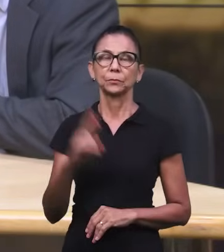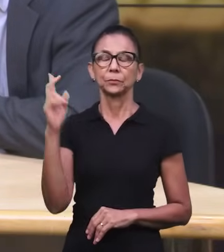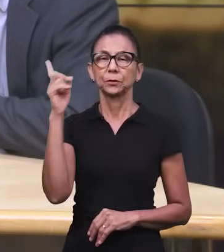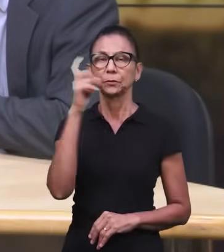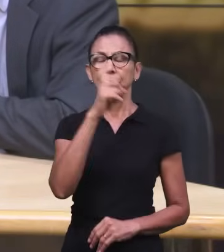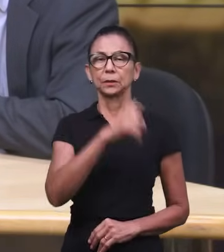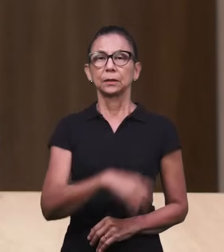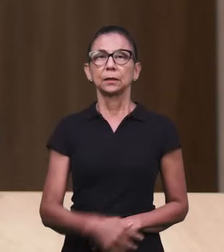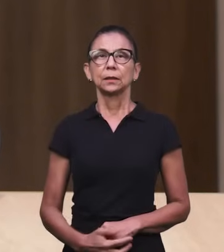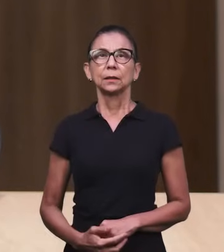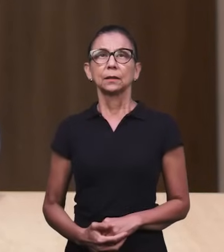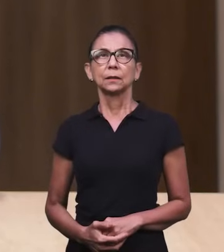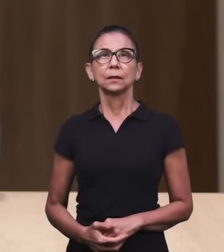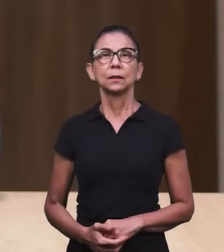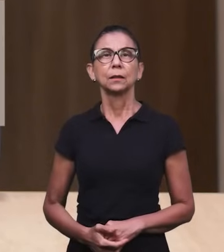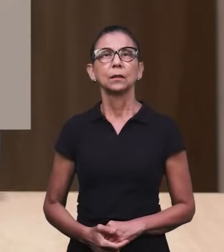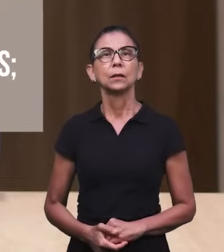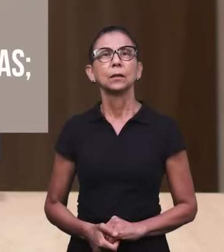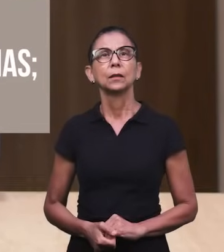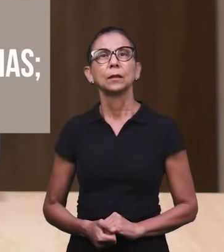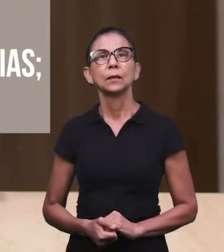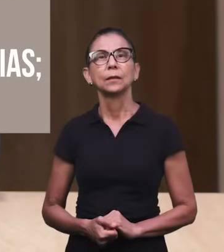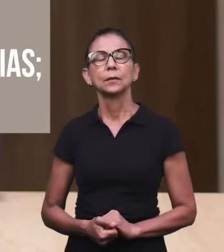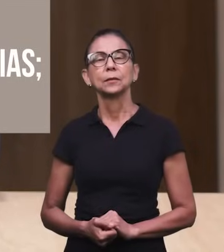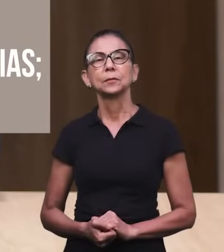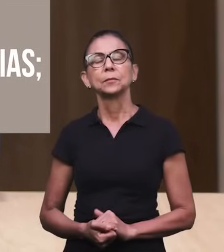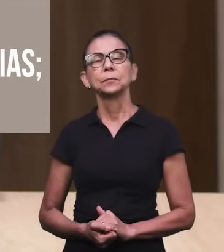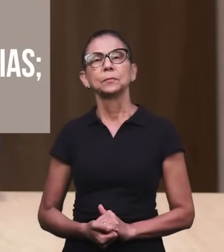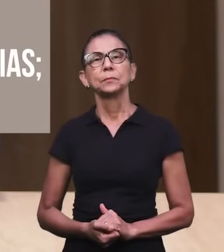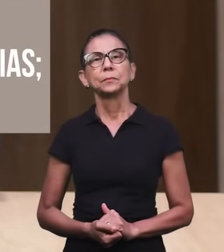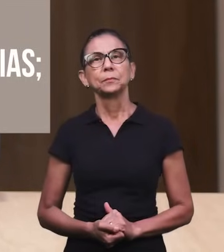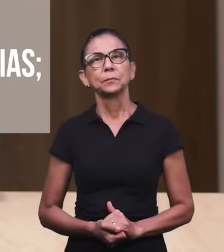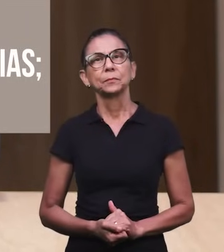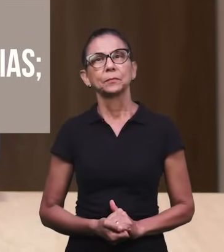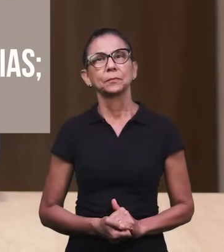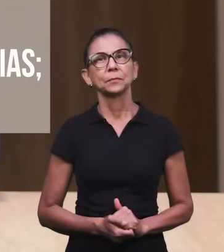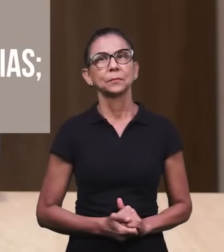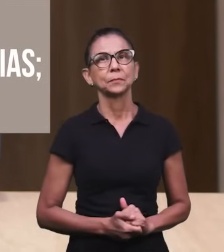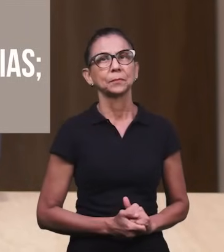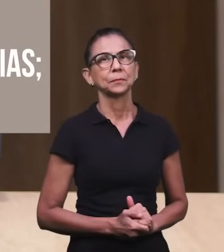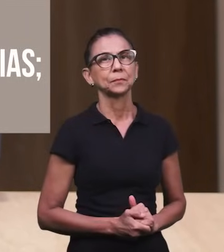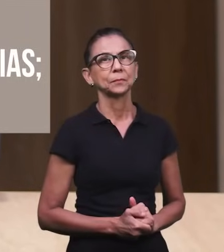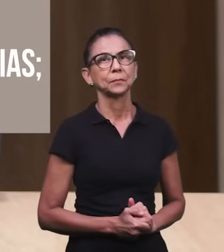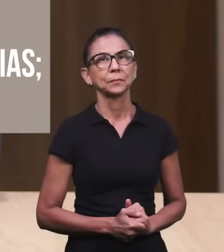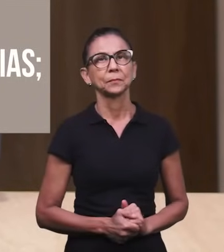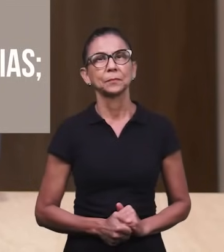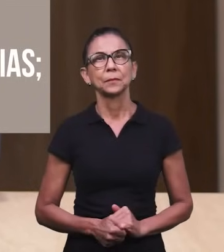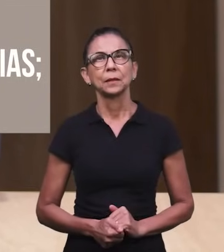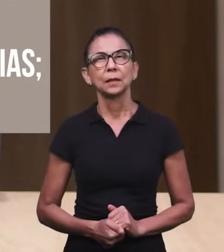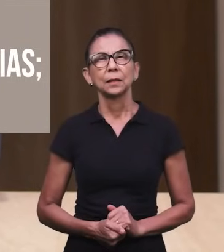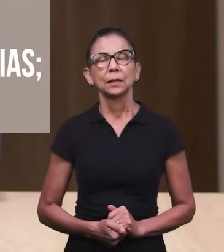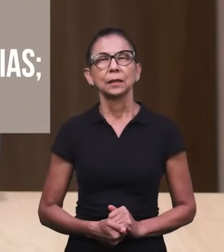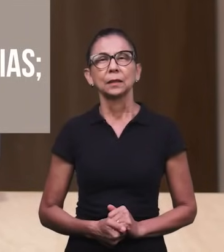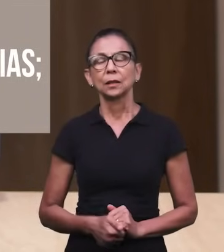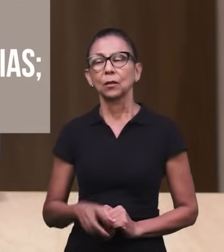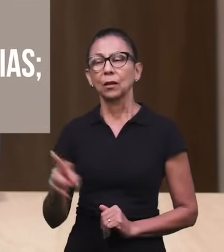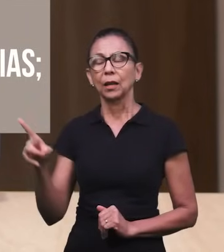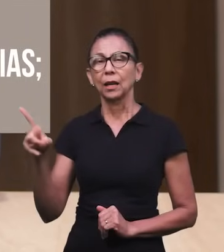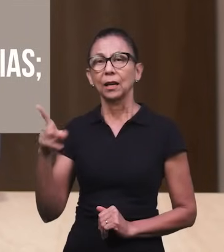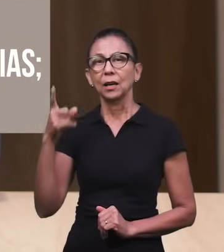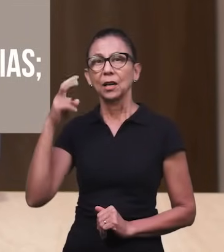seguinte a lâmpada que esteli as palavras do é de muo valia não havia visão manifesta não tinha não